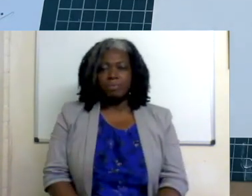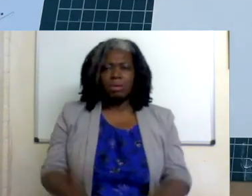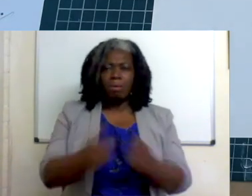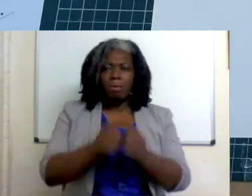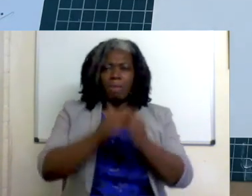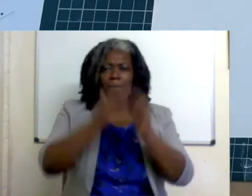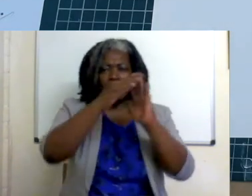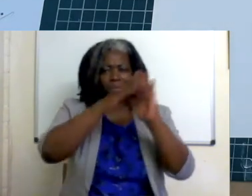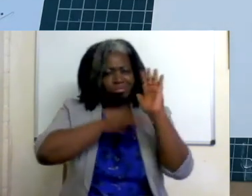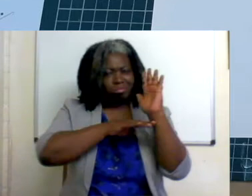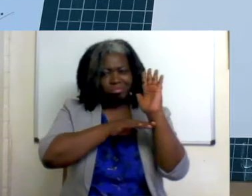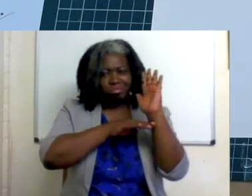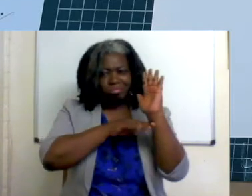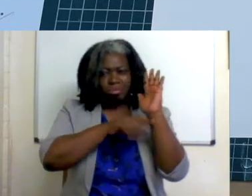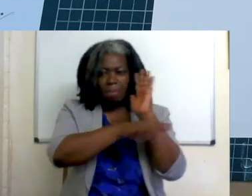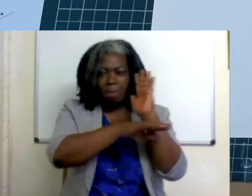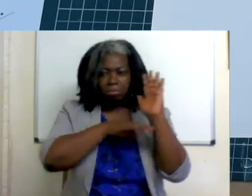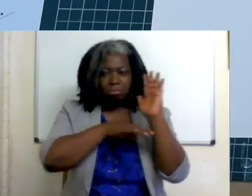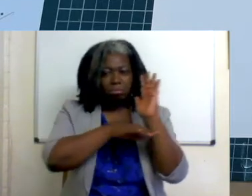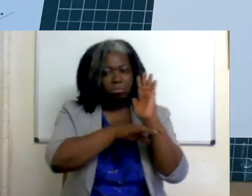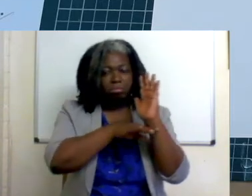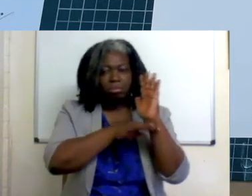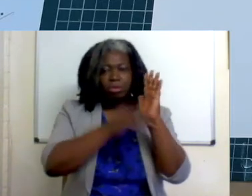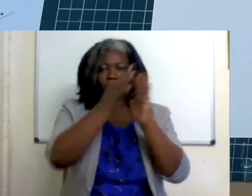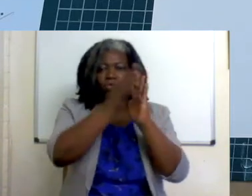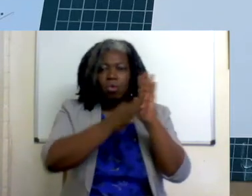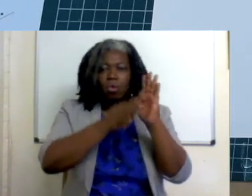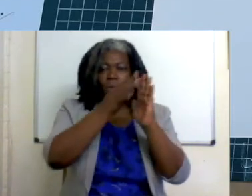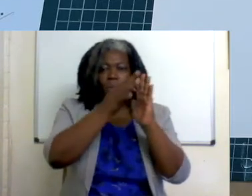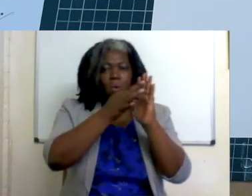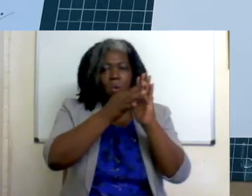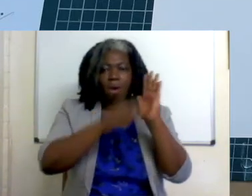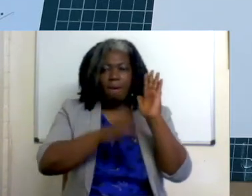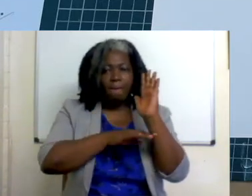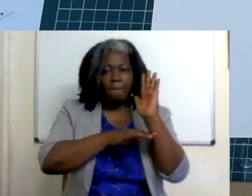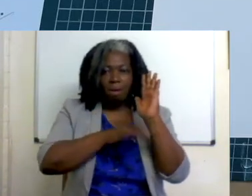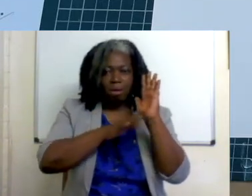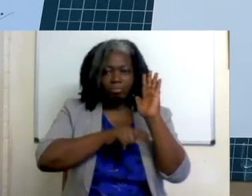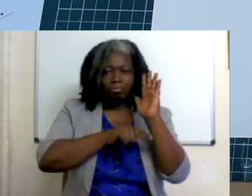velice dulezite, kdyz kreslite vase postavy, ze je nenakreslite, aby